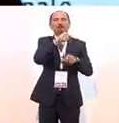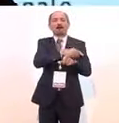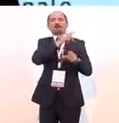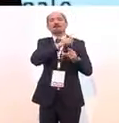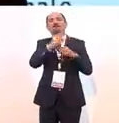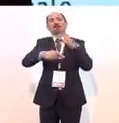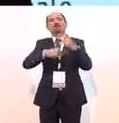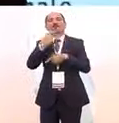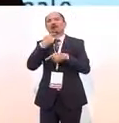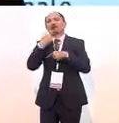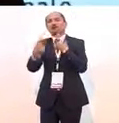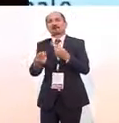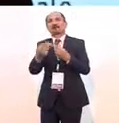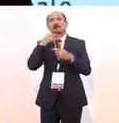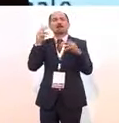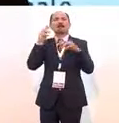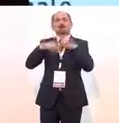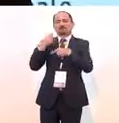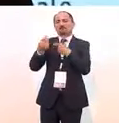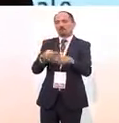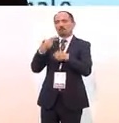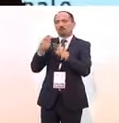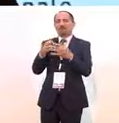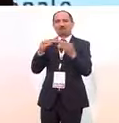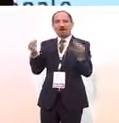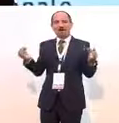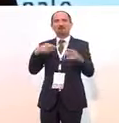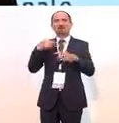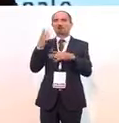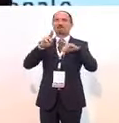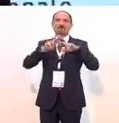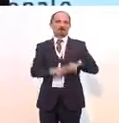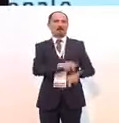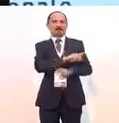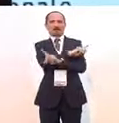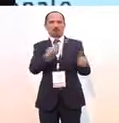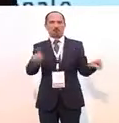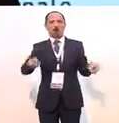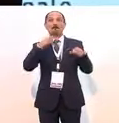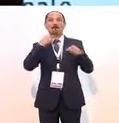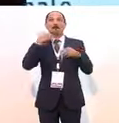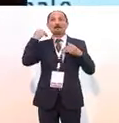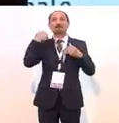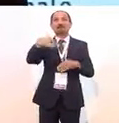a dire che si va avanti, non ti devi fermare perché il messaggio che dice che ce la possiamo